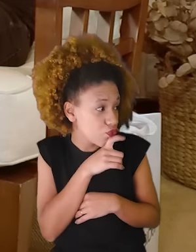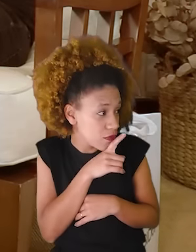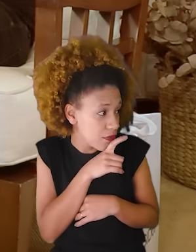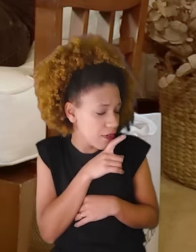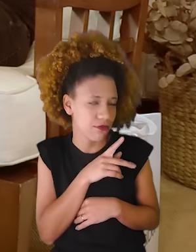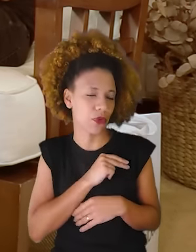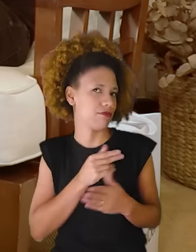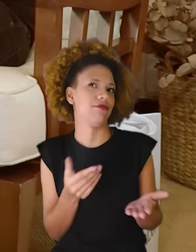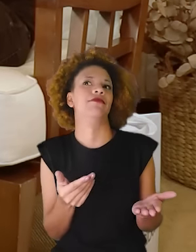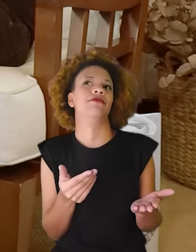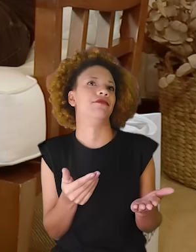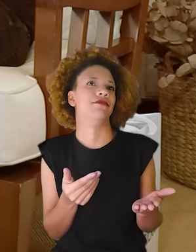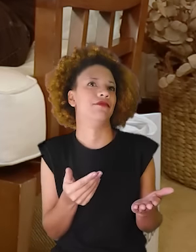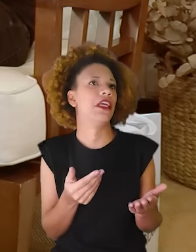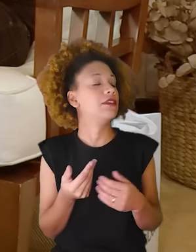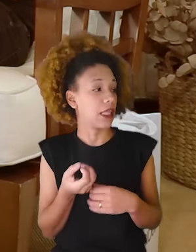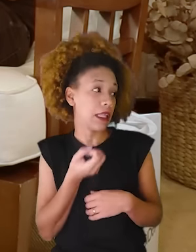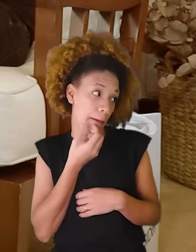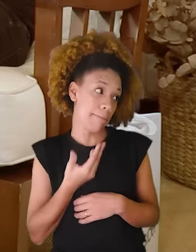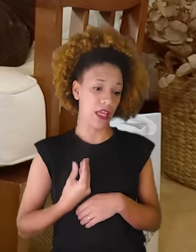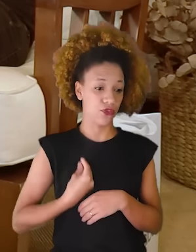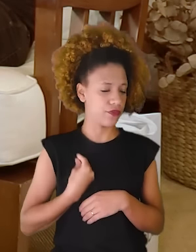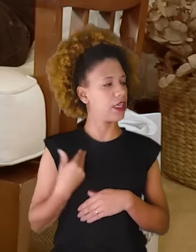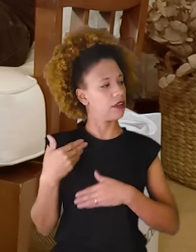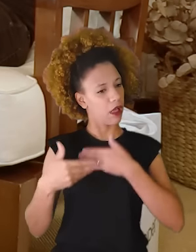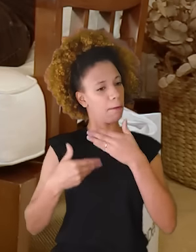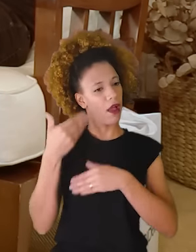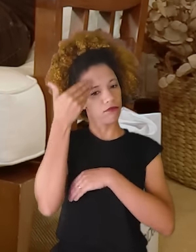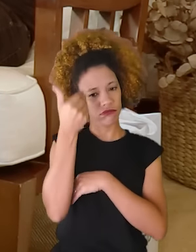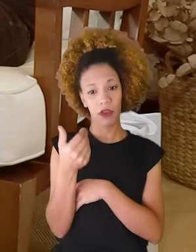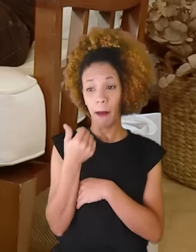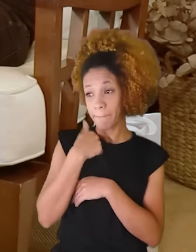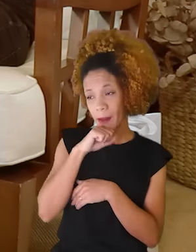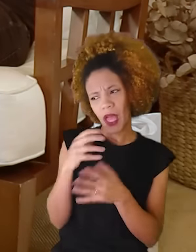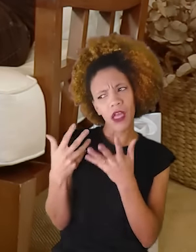cara você tá assim too que você tá bem de vida as coisas estão acontecendo minha mãe aceita minha